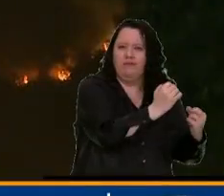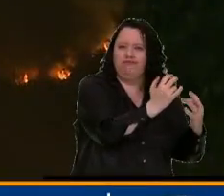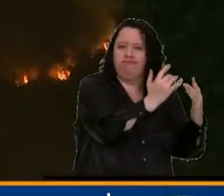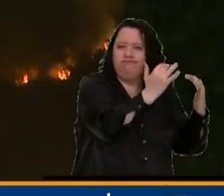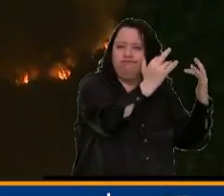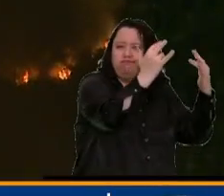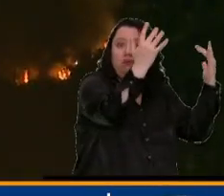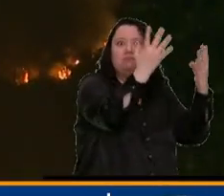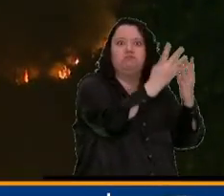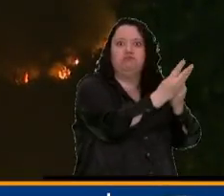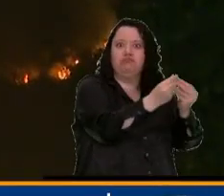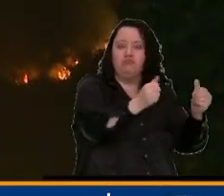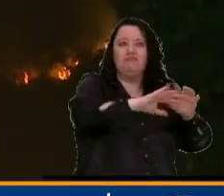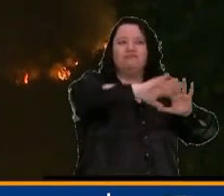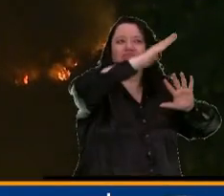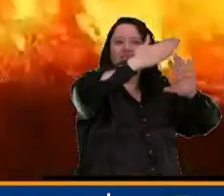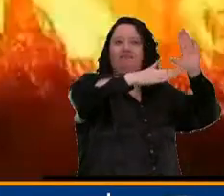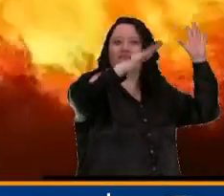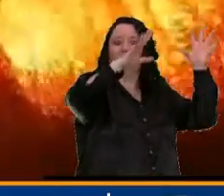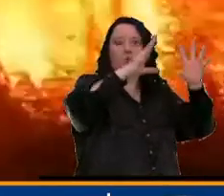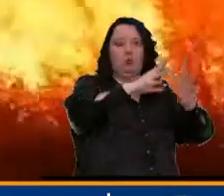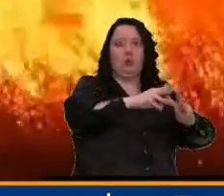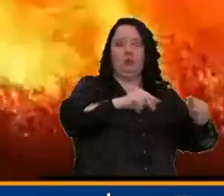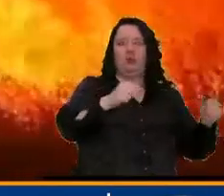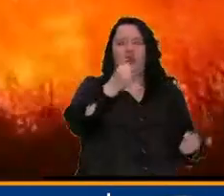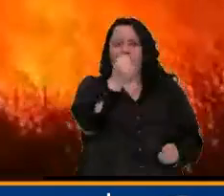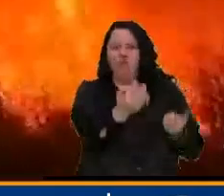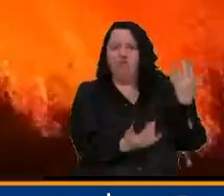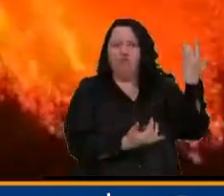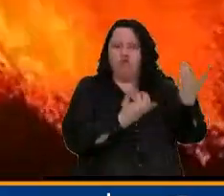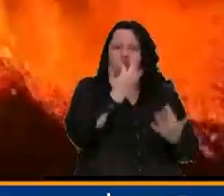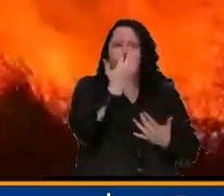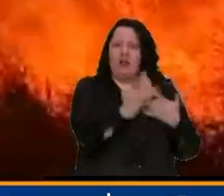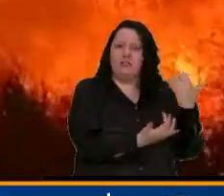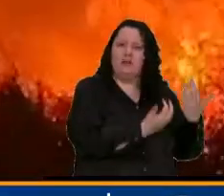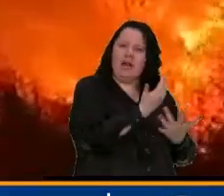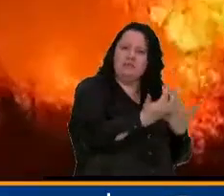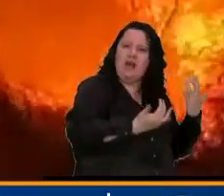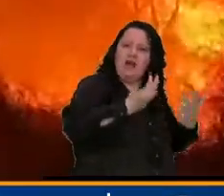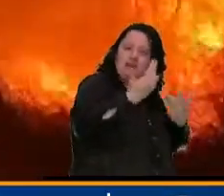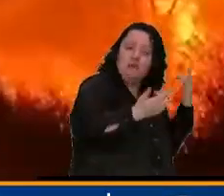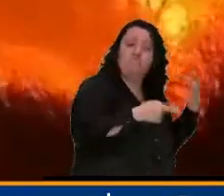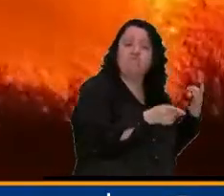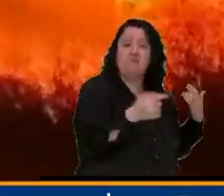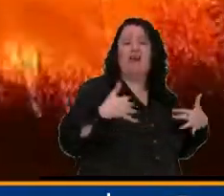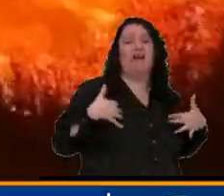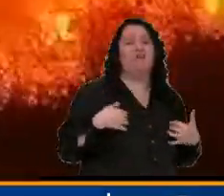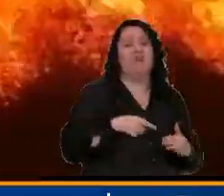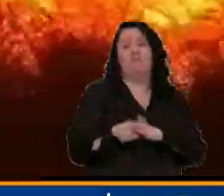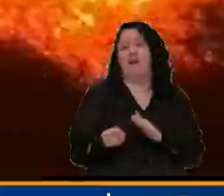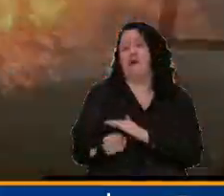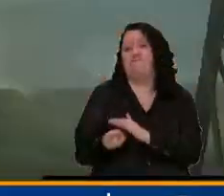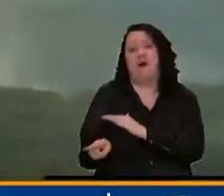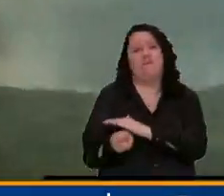montañas del norte de Cali evidencian la huella de un